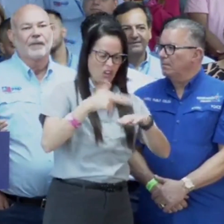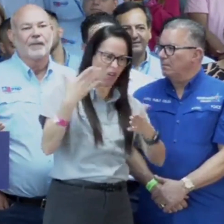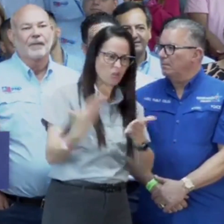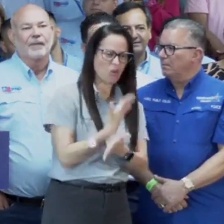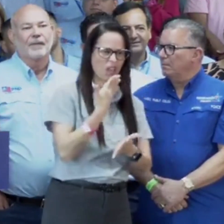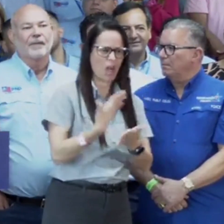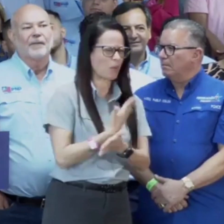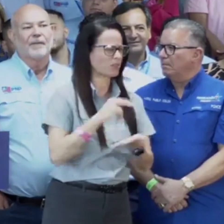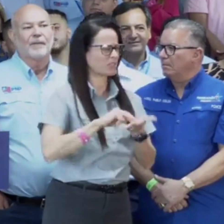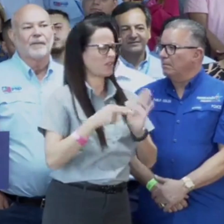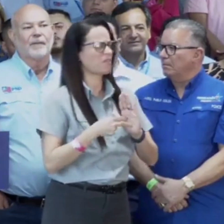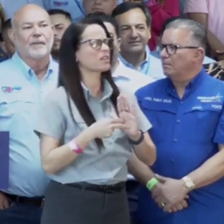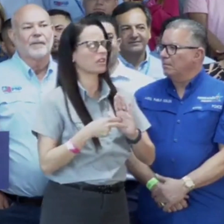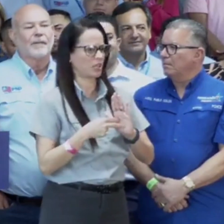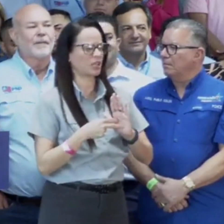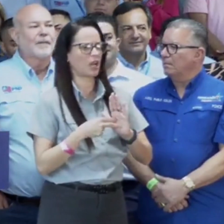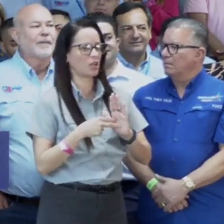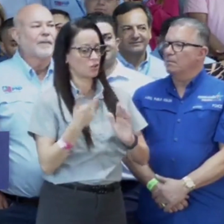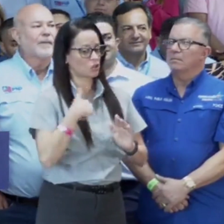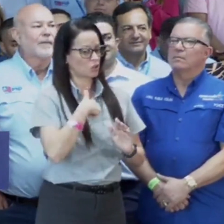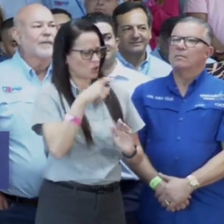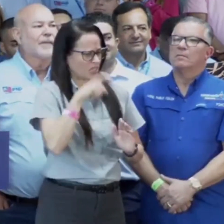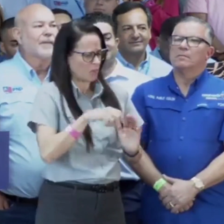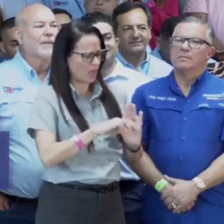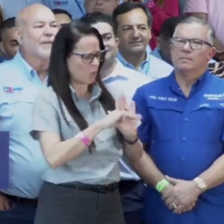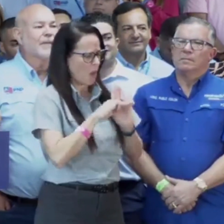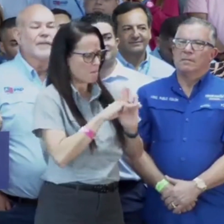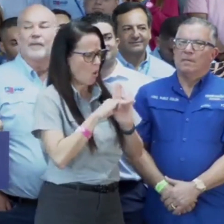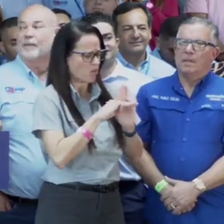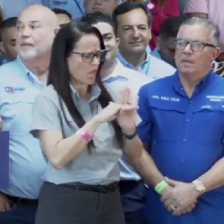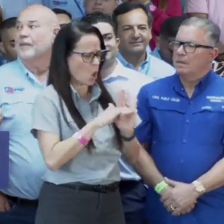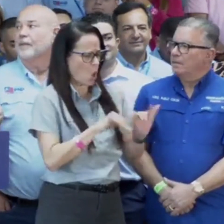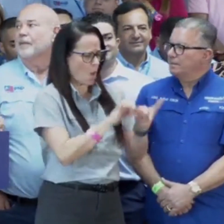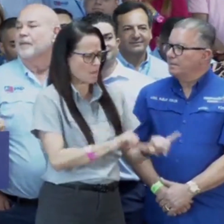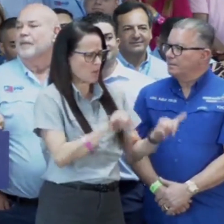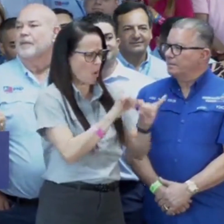hay que ver cuáles son los modelos que se repiten y ha sido el mismo ejercicio en distintos países